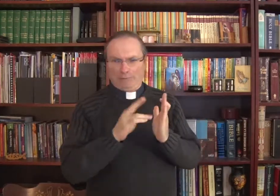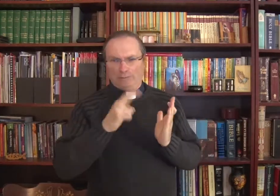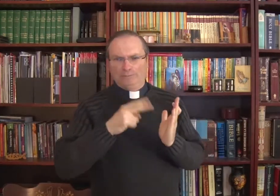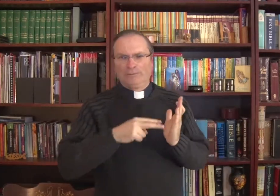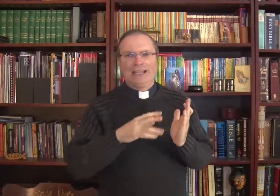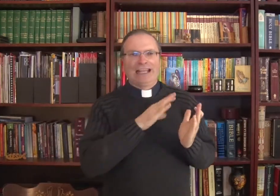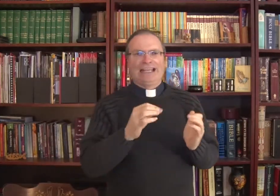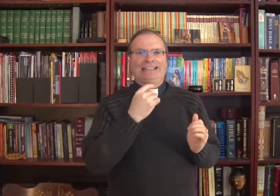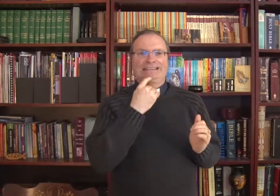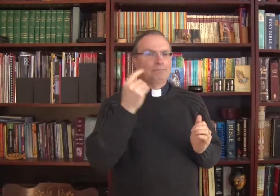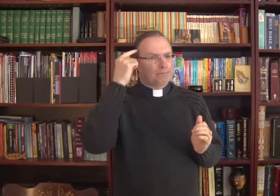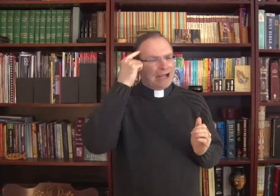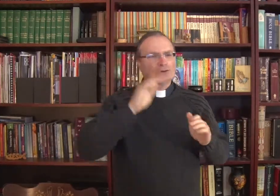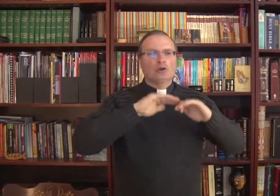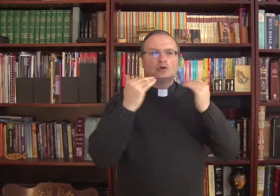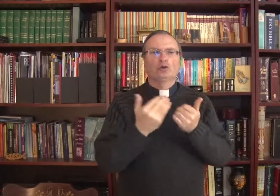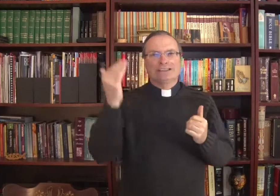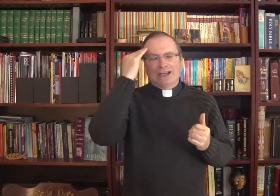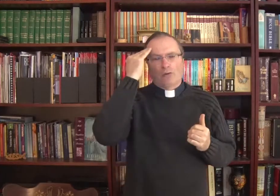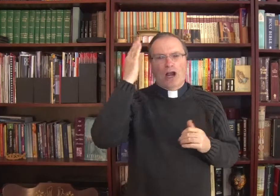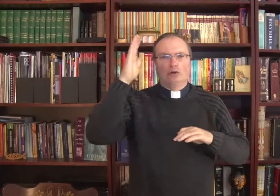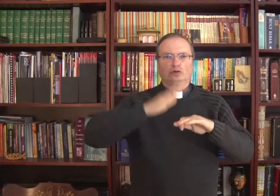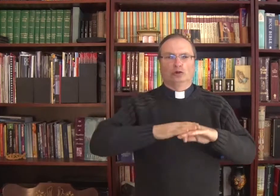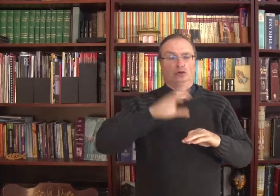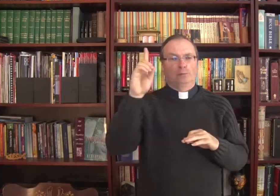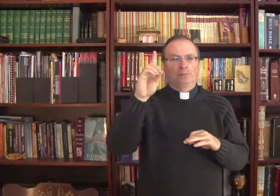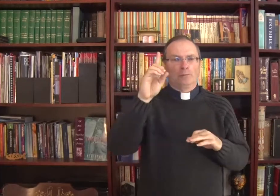et qu’ils pensent tout savoir sur Dieu.